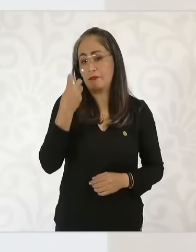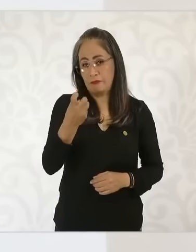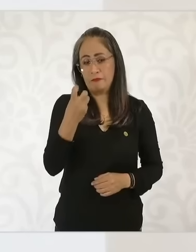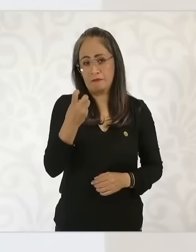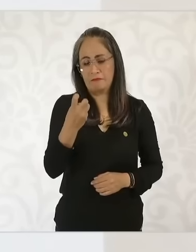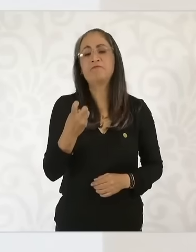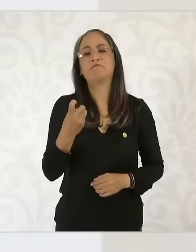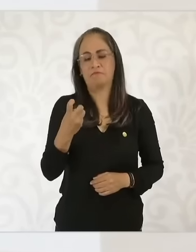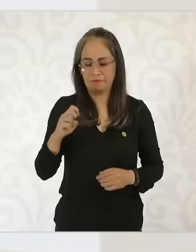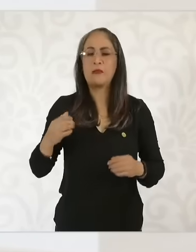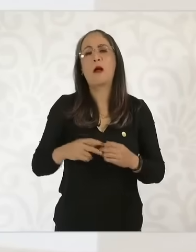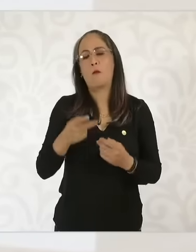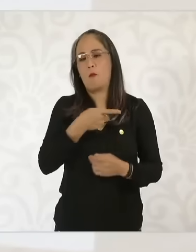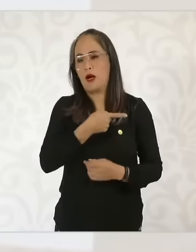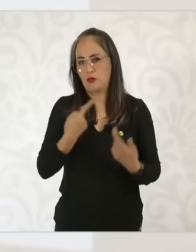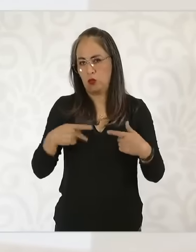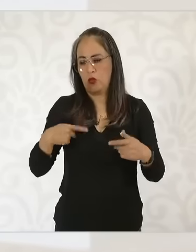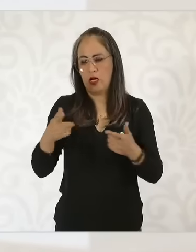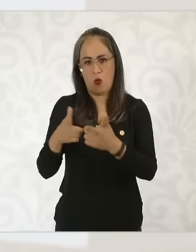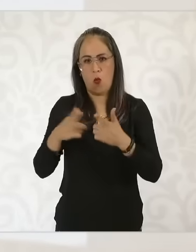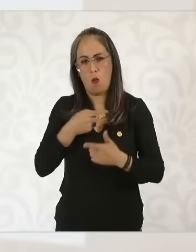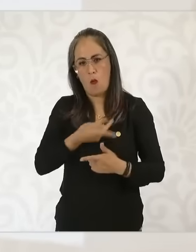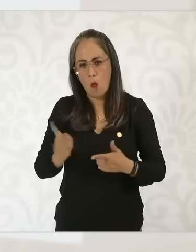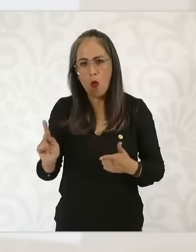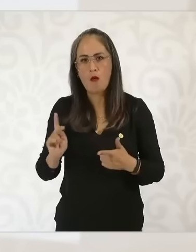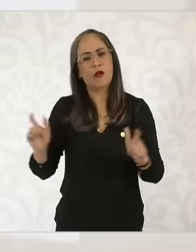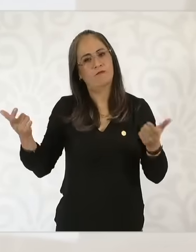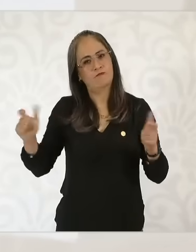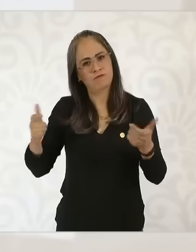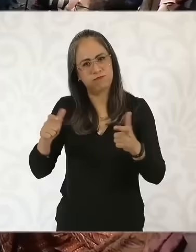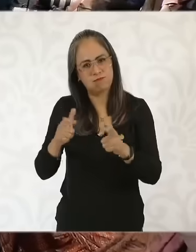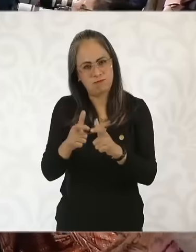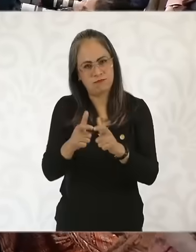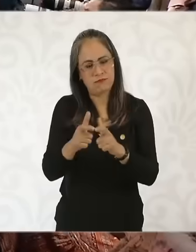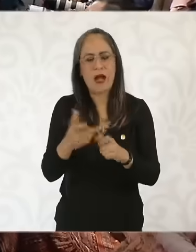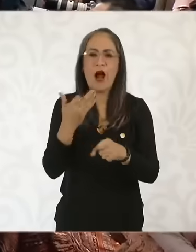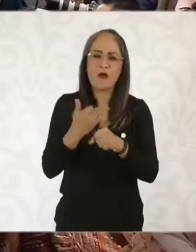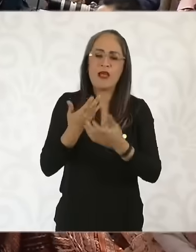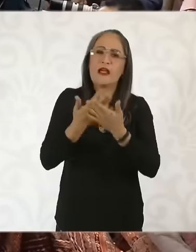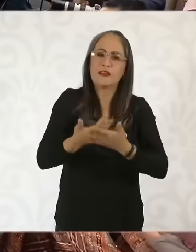una reducción de la pobreza, pero hay que esperar los números y habla pues de que es un buen modelo,